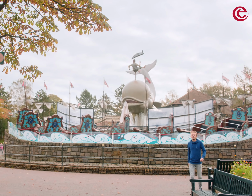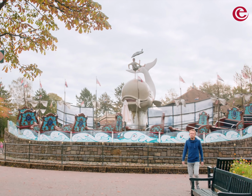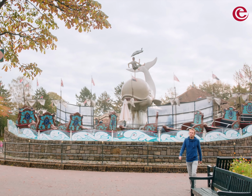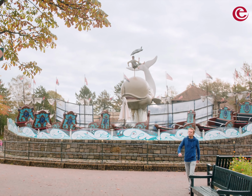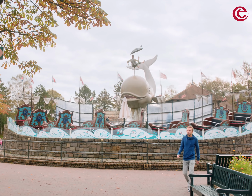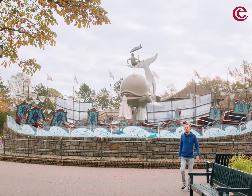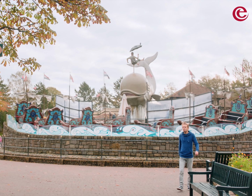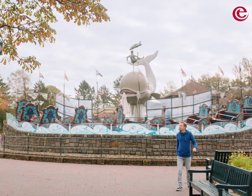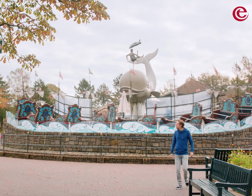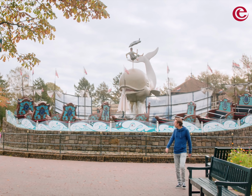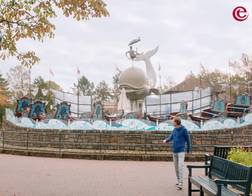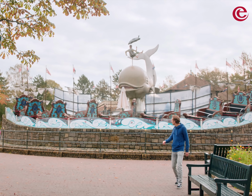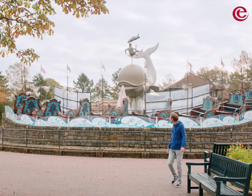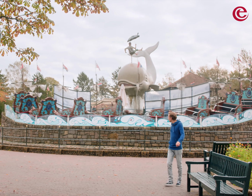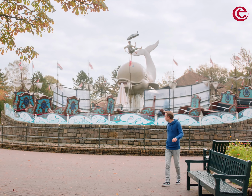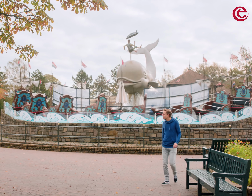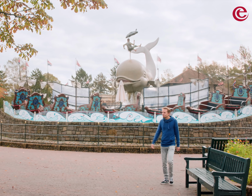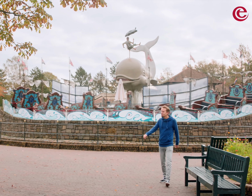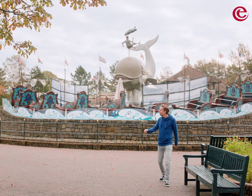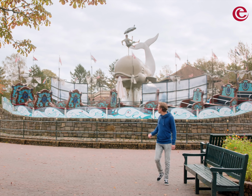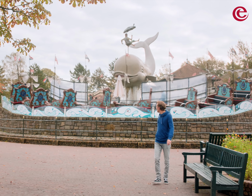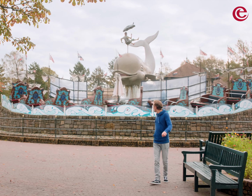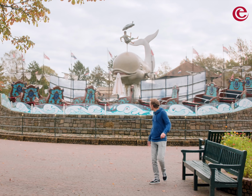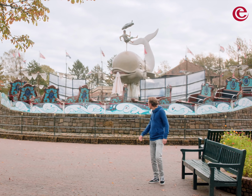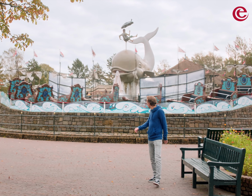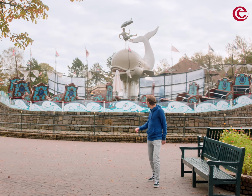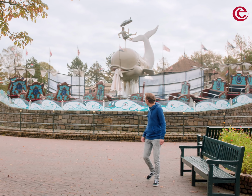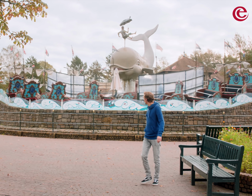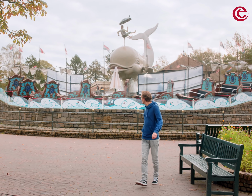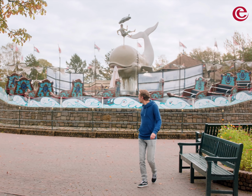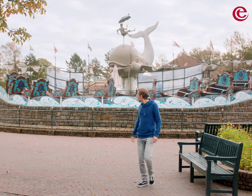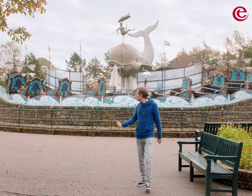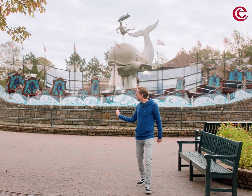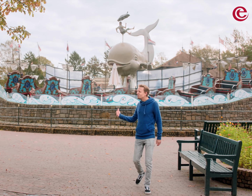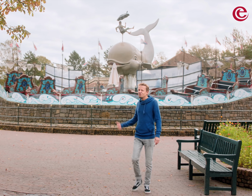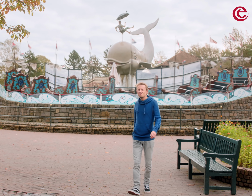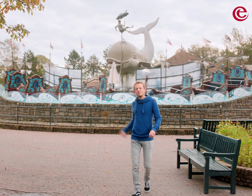Tobias loopt langs de Polka Marina, een walvis die water spuit.